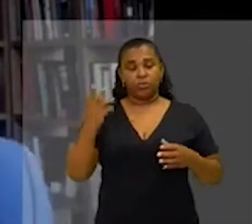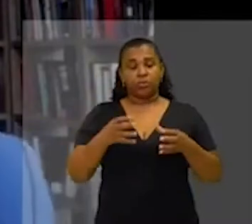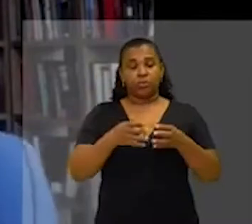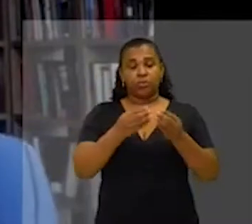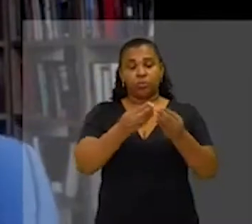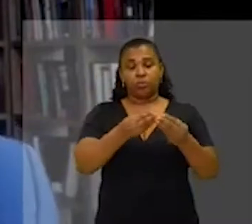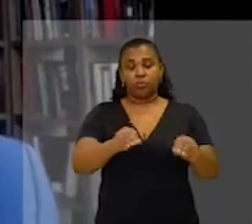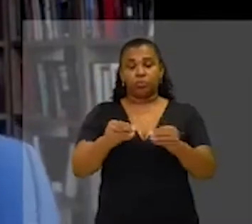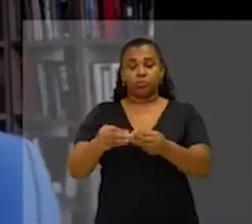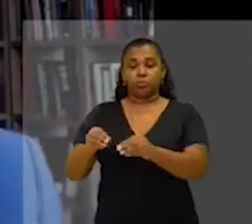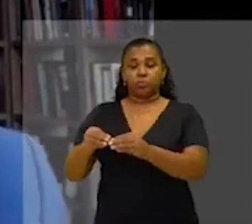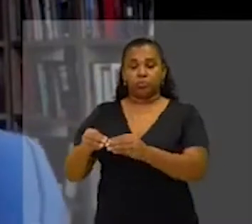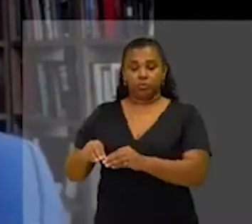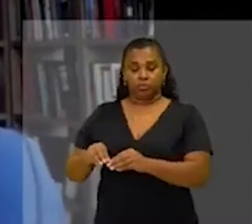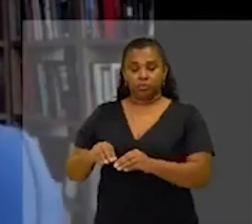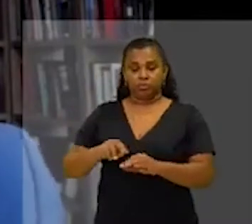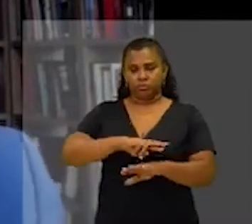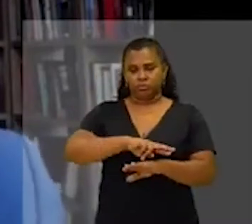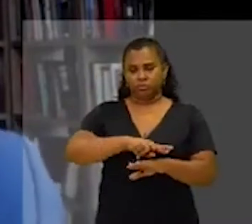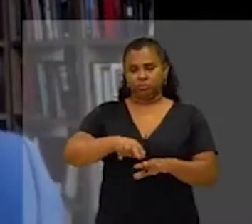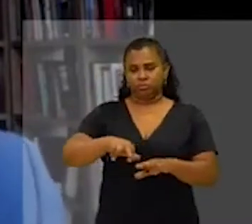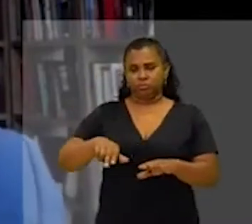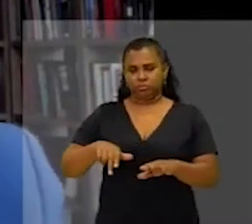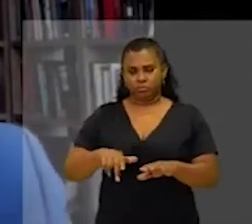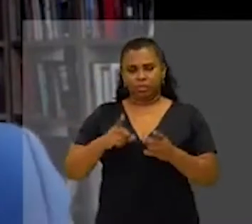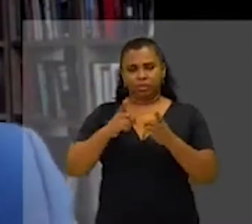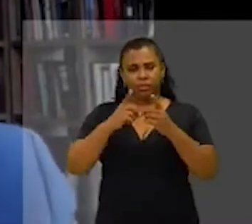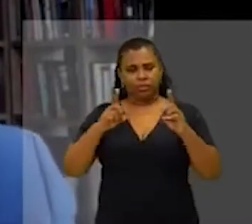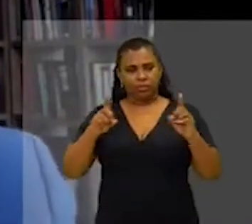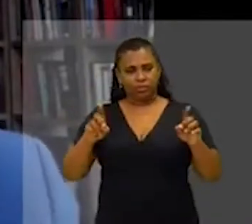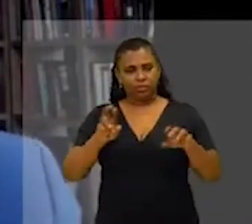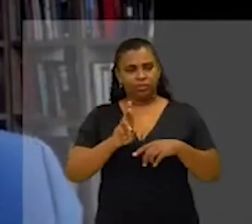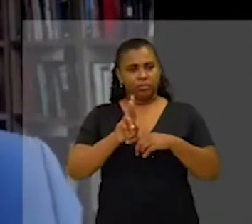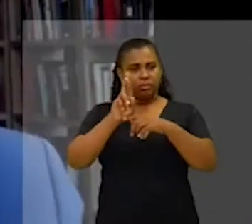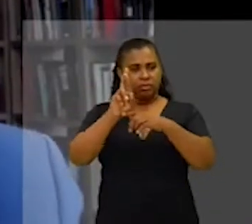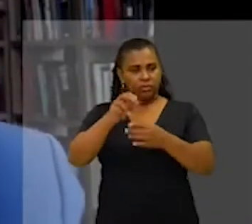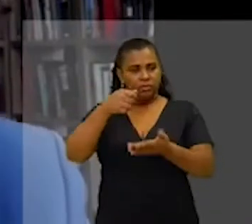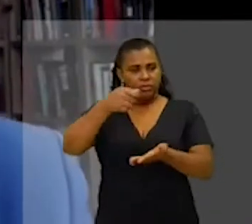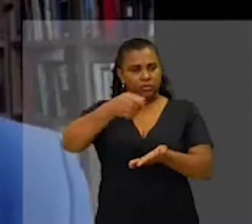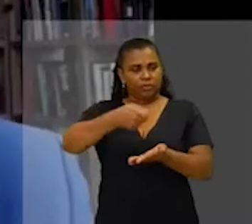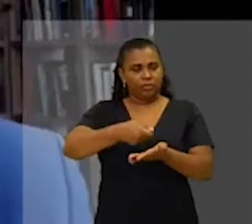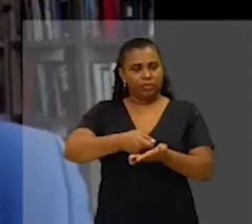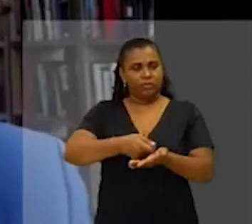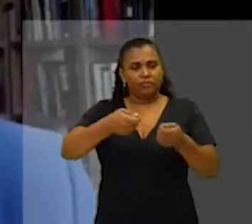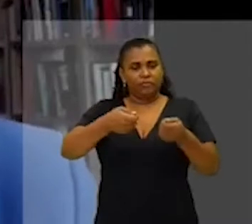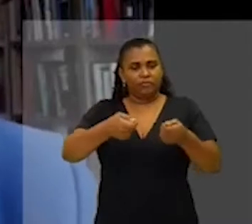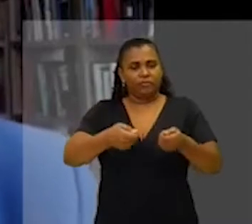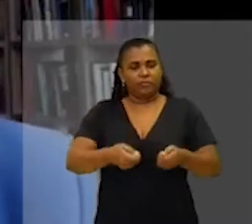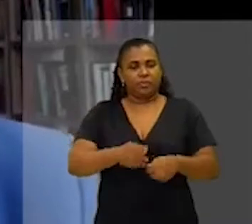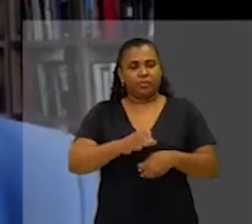nós falamos de um democrático representativo bem estabelecido na Constituição Brasileira e